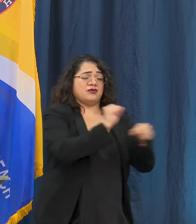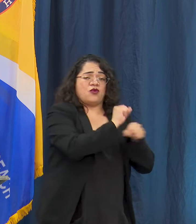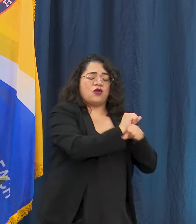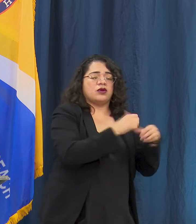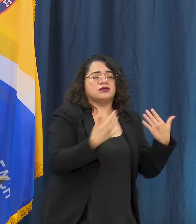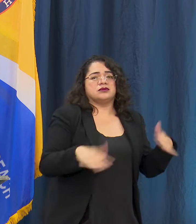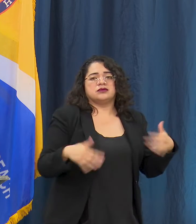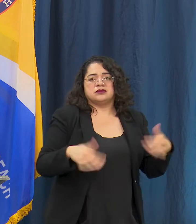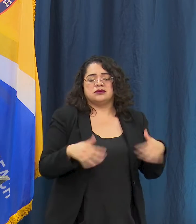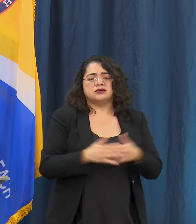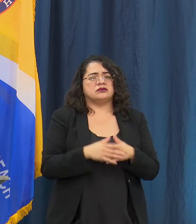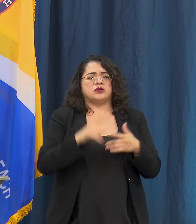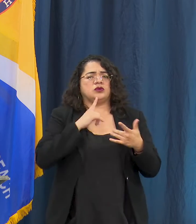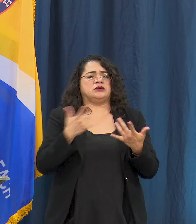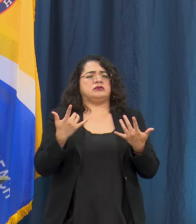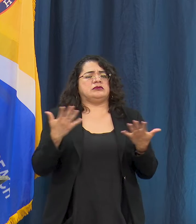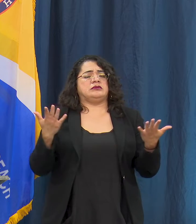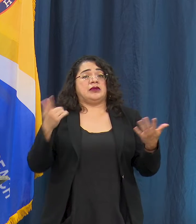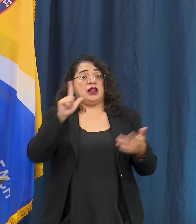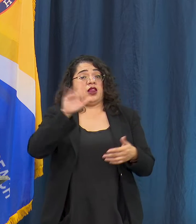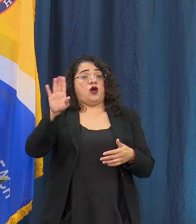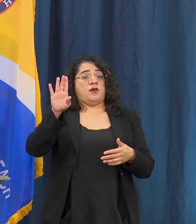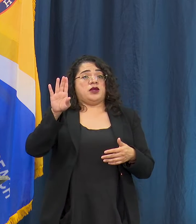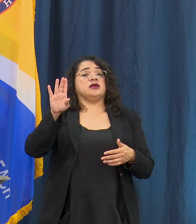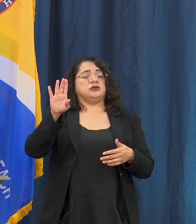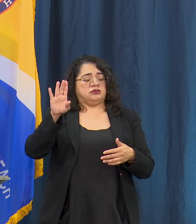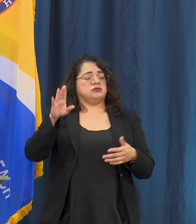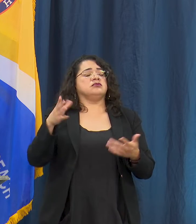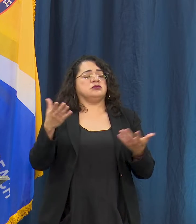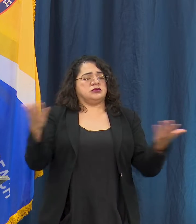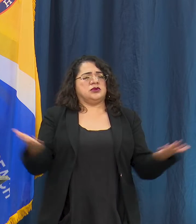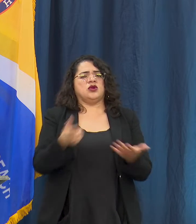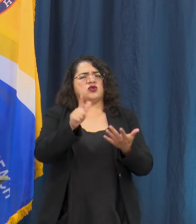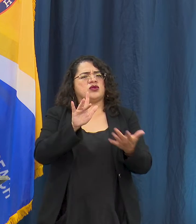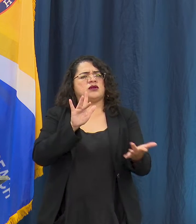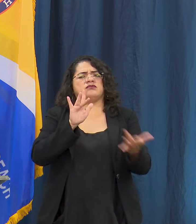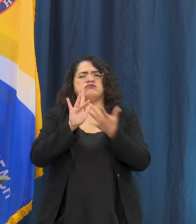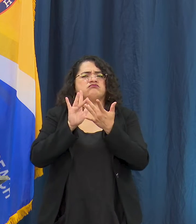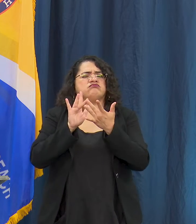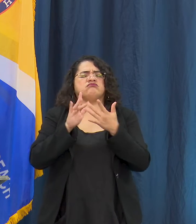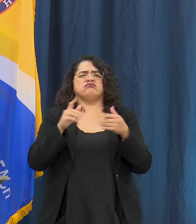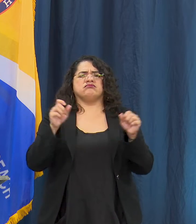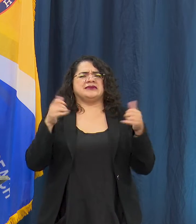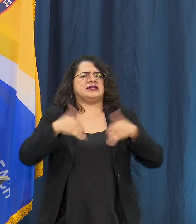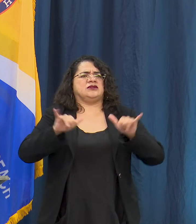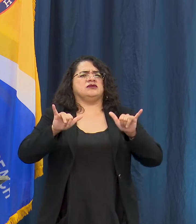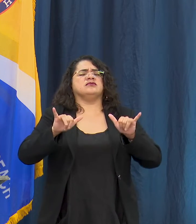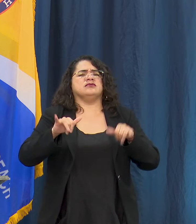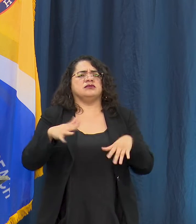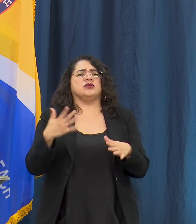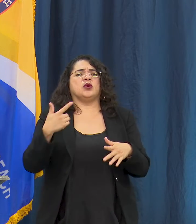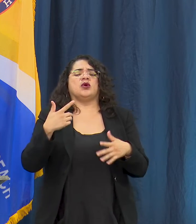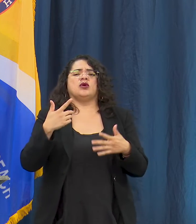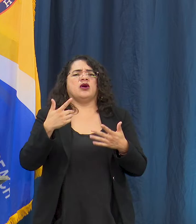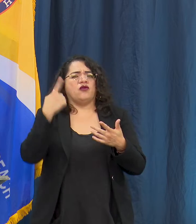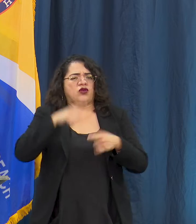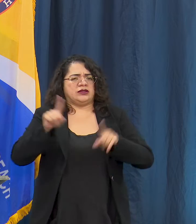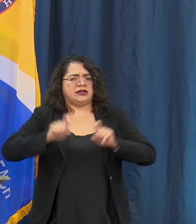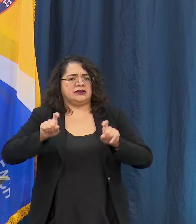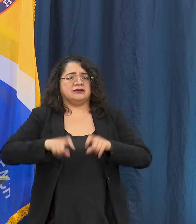calque a persona que en on viskiki era hey Dez de Mo's administrator in Toninho